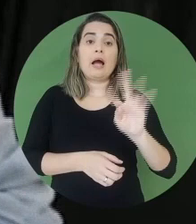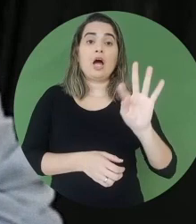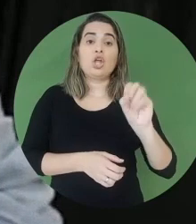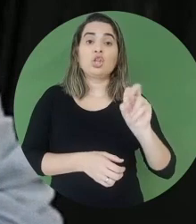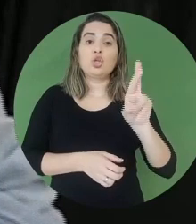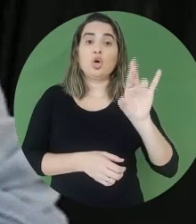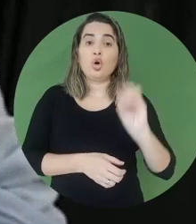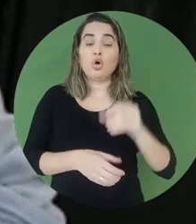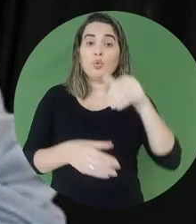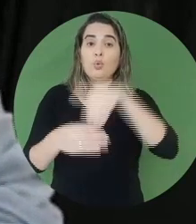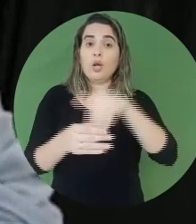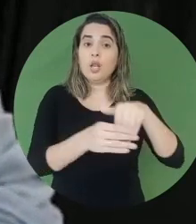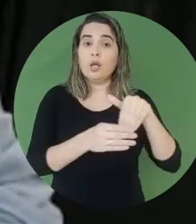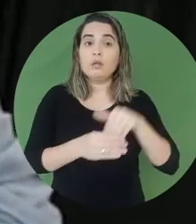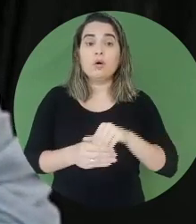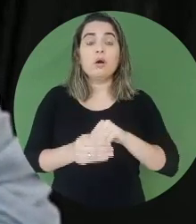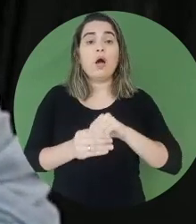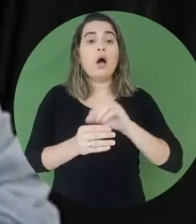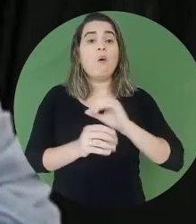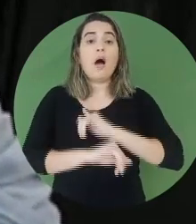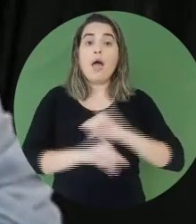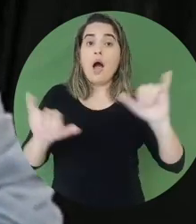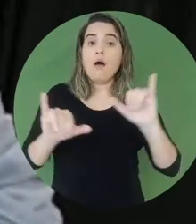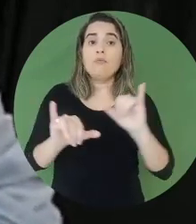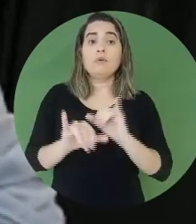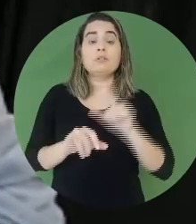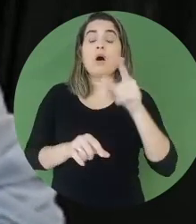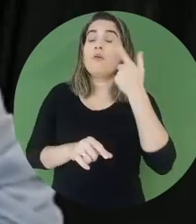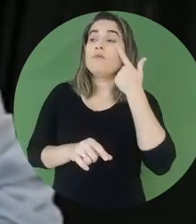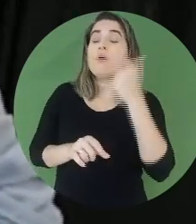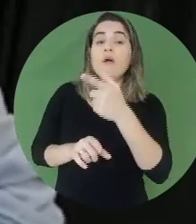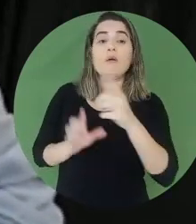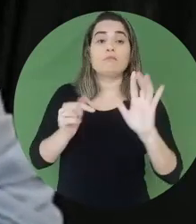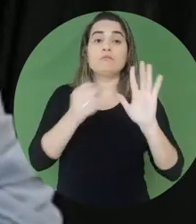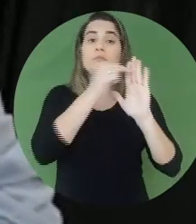já informa que em "tal dia" aquele mesário irá passar por um treinamento presencial.